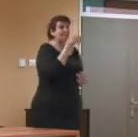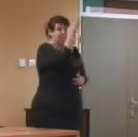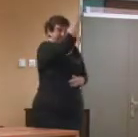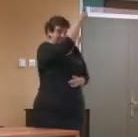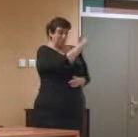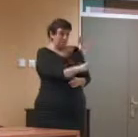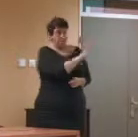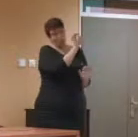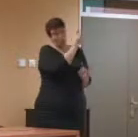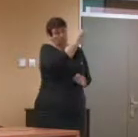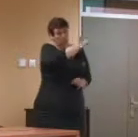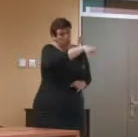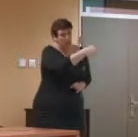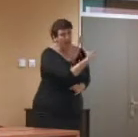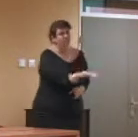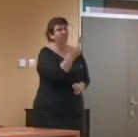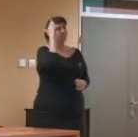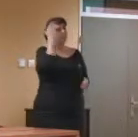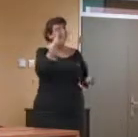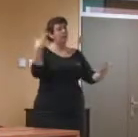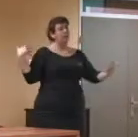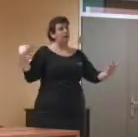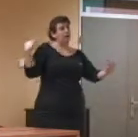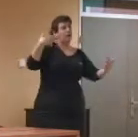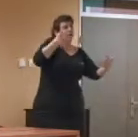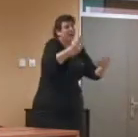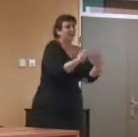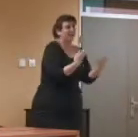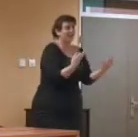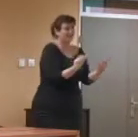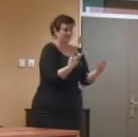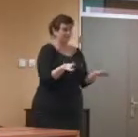algunos de ellos. Y hay algunos, en algunos casos como